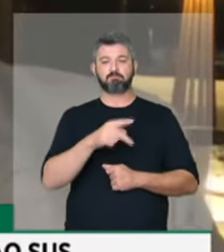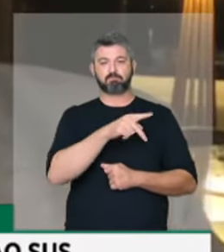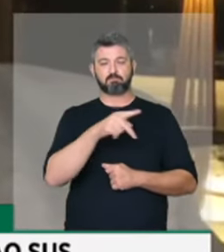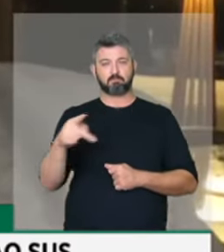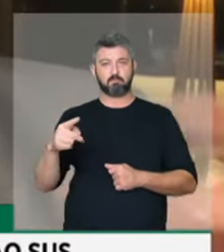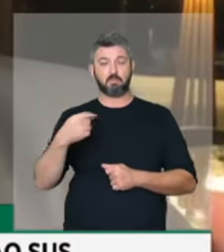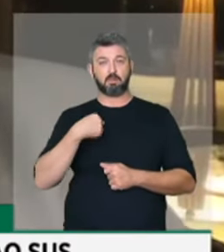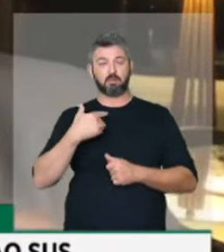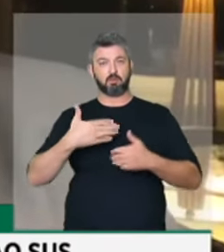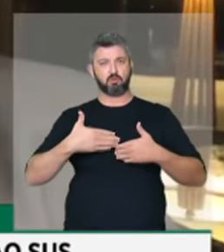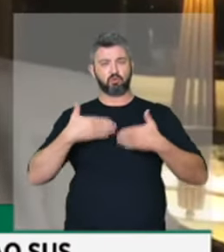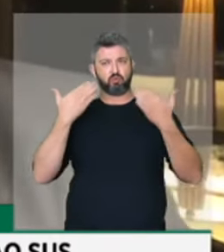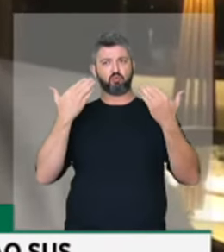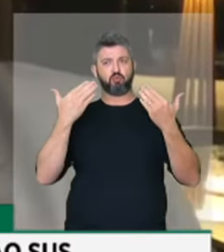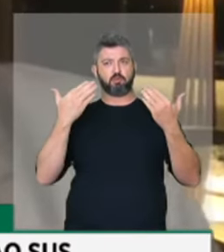DIFICULDADE AÍ DE ALGUNS PARTIDOS, DE ALGUNS